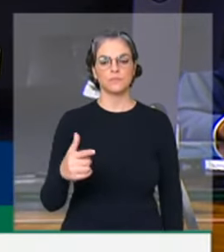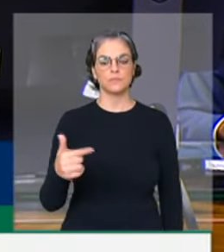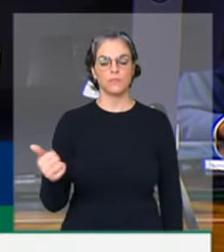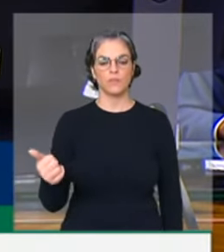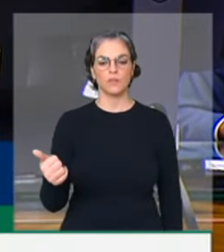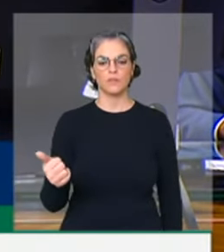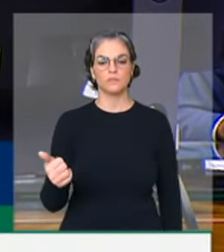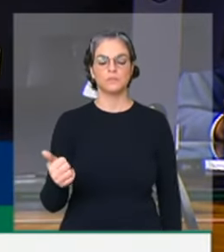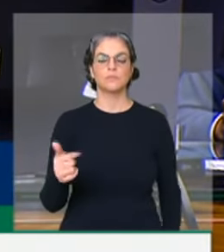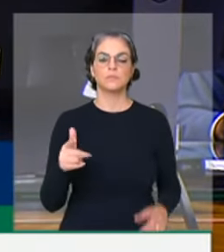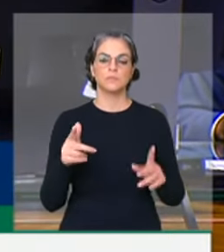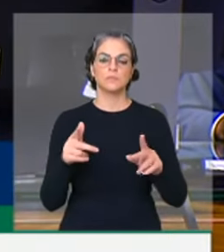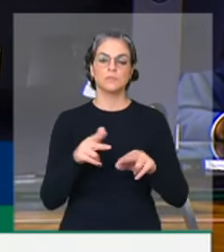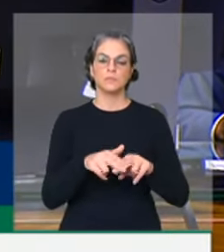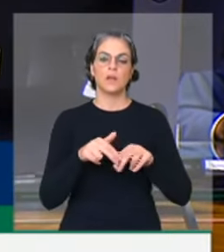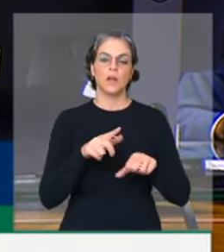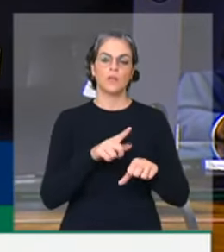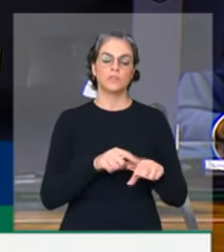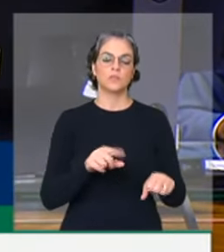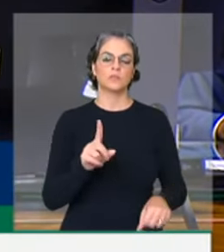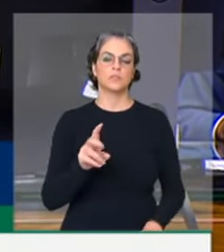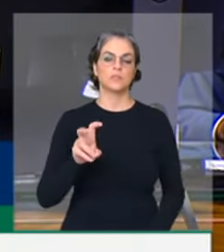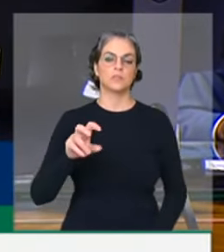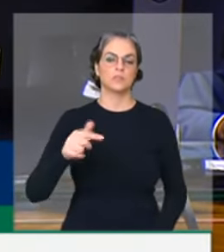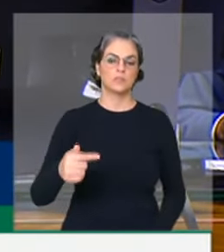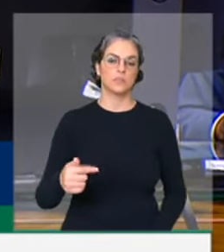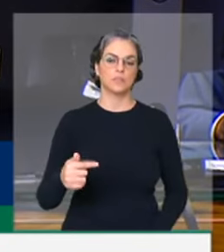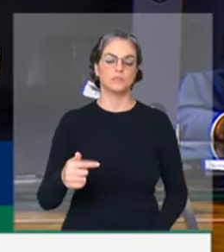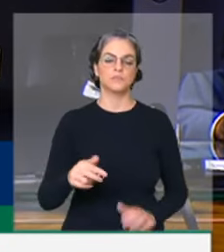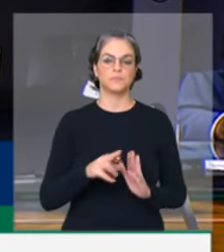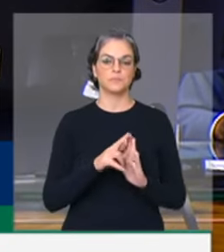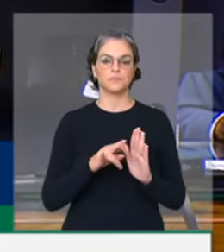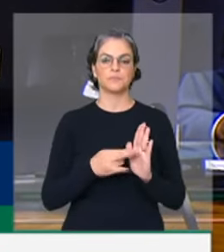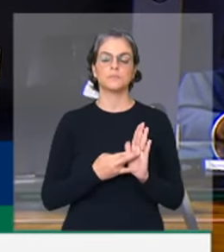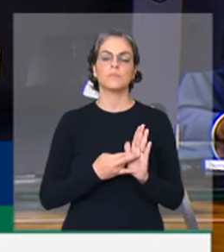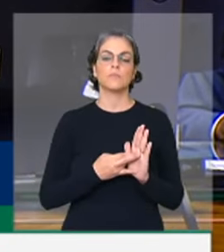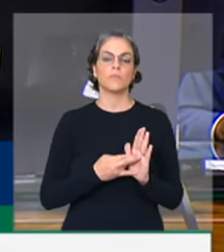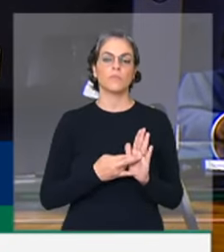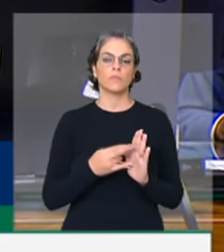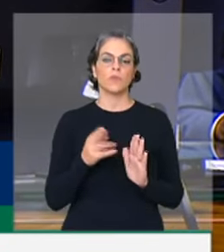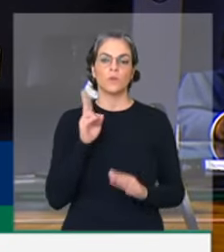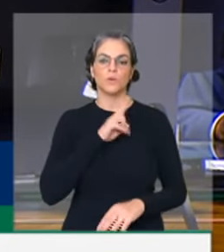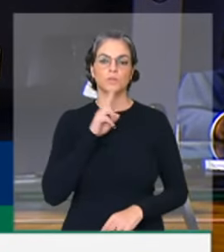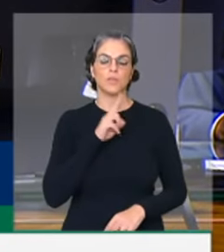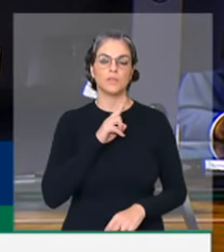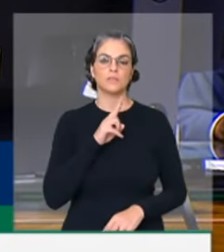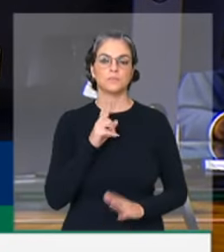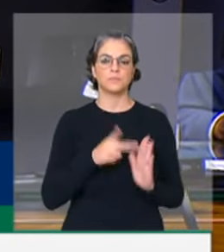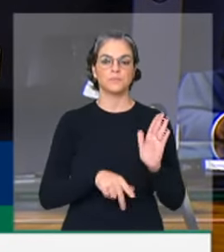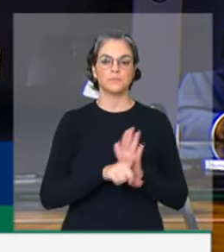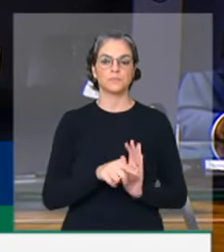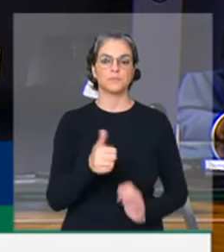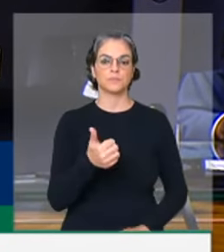APRECIAÇÃO DO PROJETO DE LEI 101O21 QUE CRIA O PROGRAMA PRÓLEITOS ENQUANTO DURAR A PANDEMIA DE SAÚDE PÚBLICA DECORRENTE DA PANDEMIA DO COVID-19. PARA ENCAMINHAR A